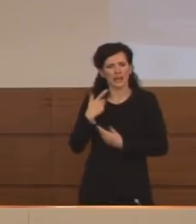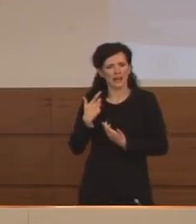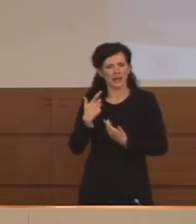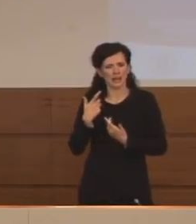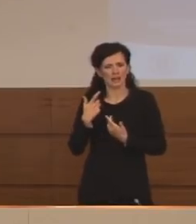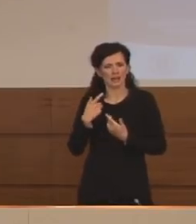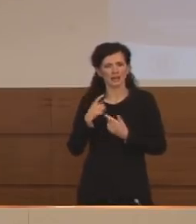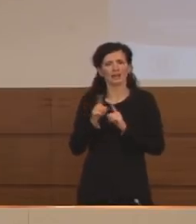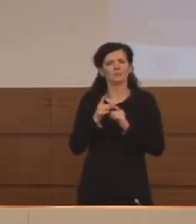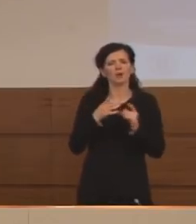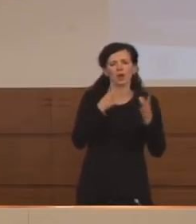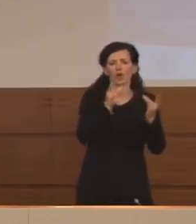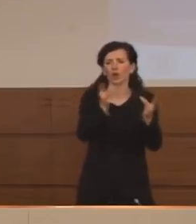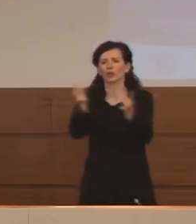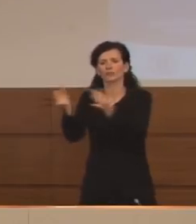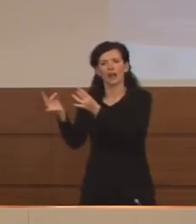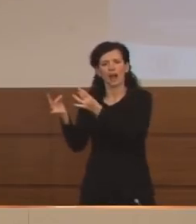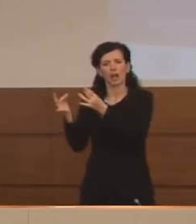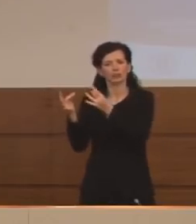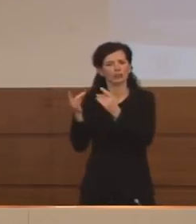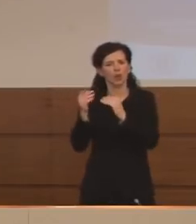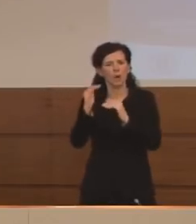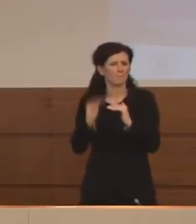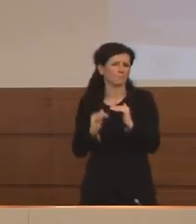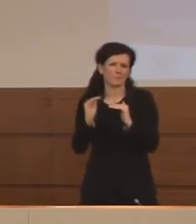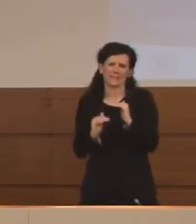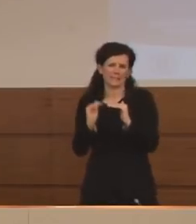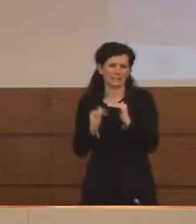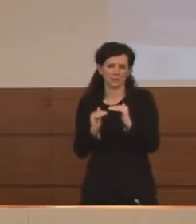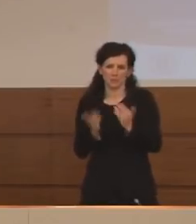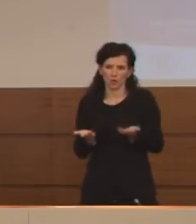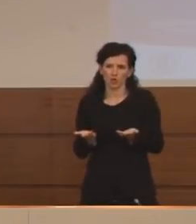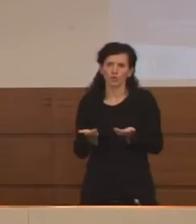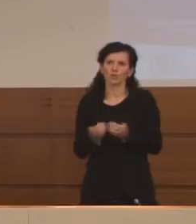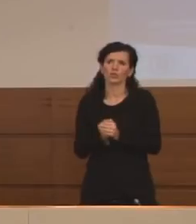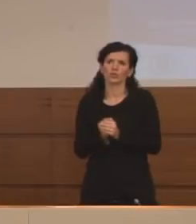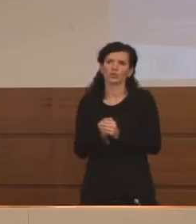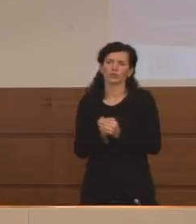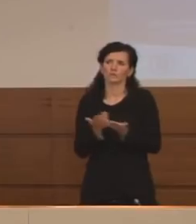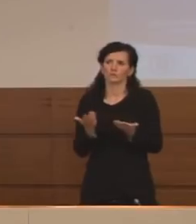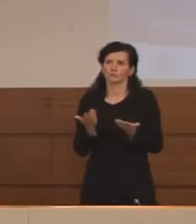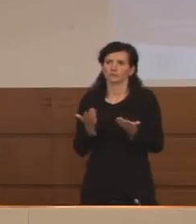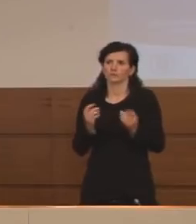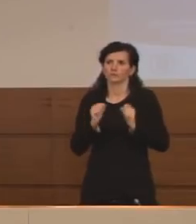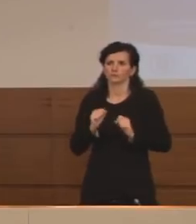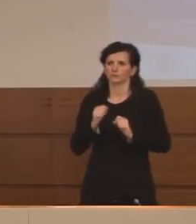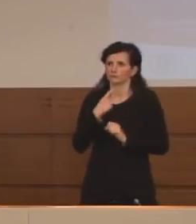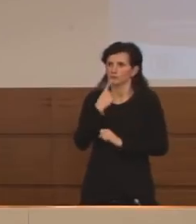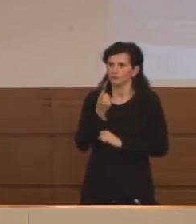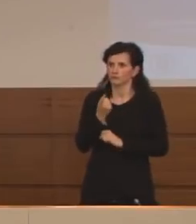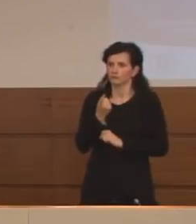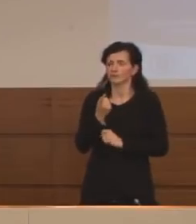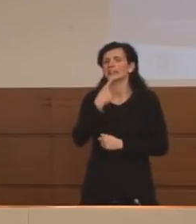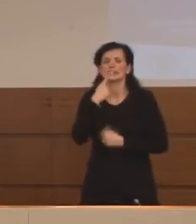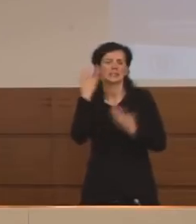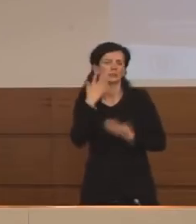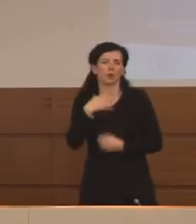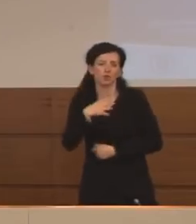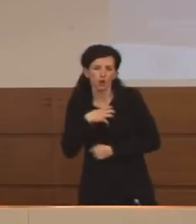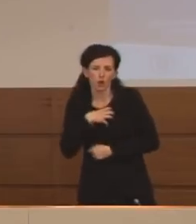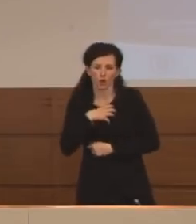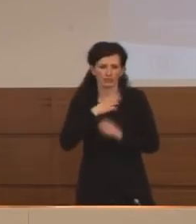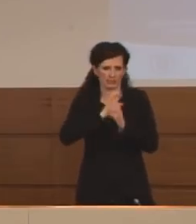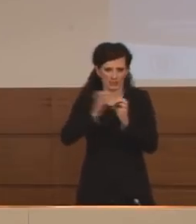rispetto a chi ha dei sintomi reali.